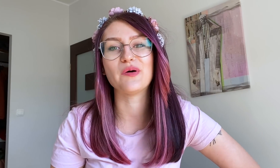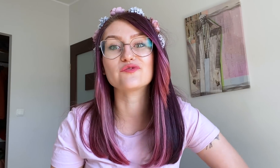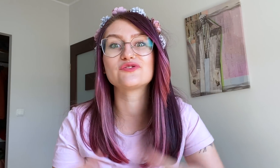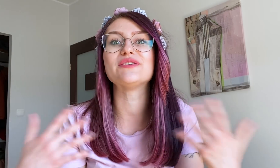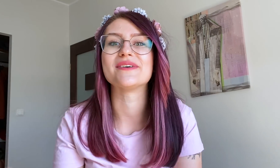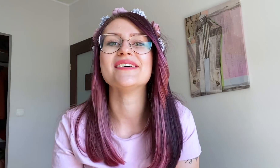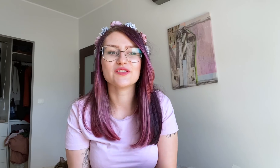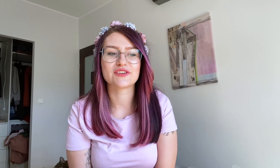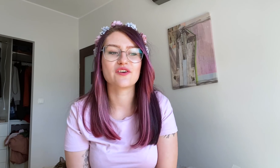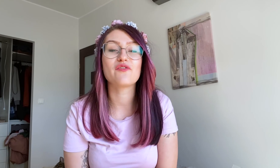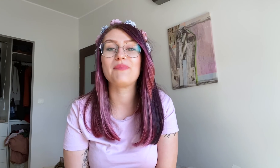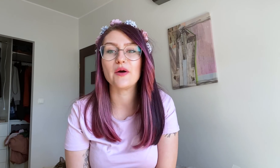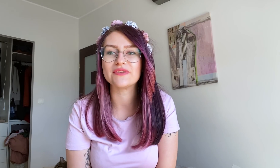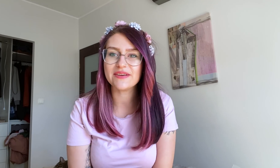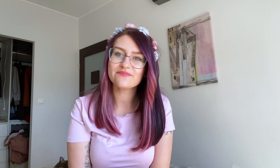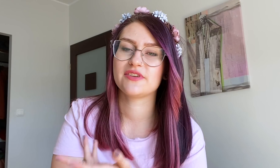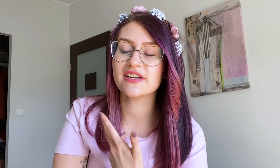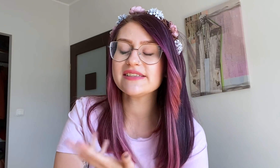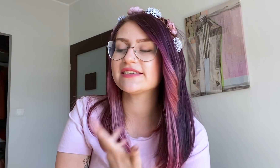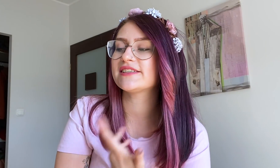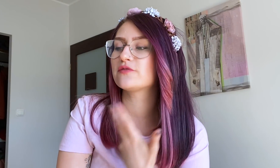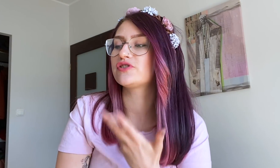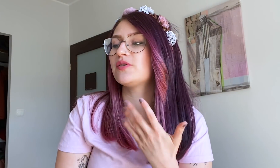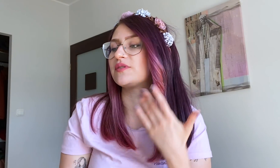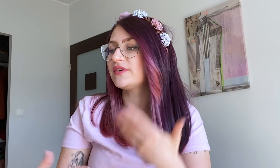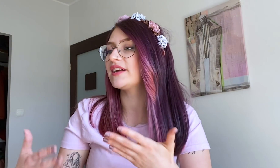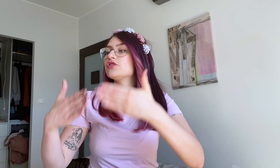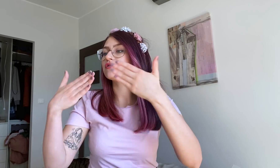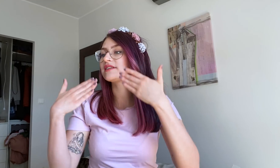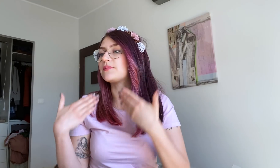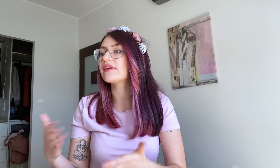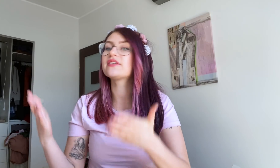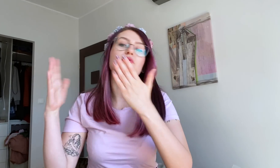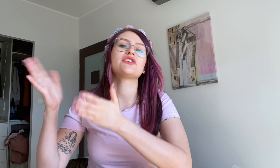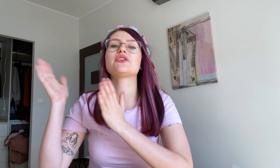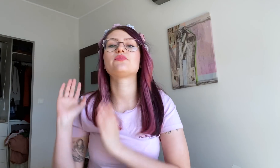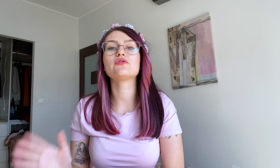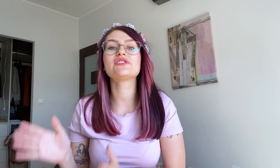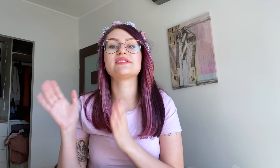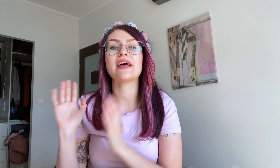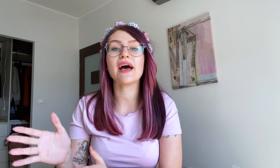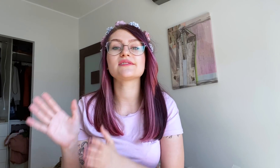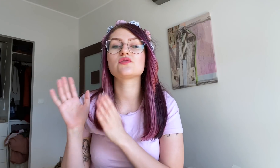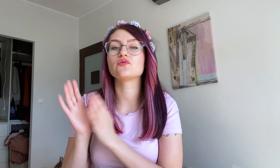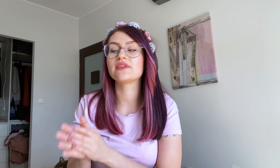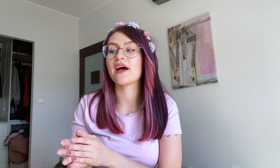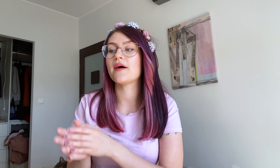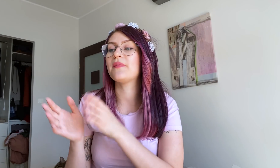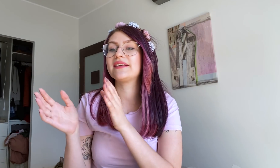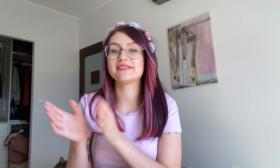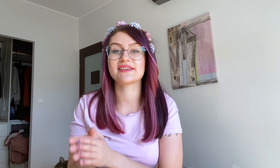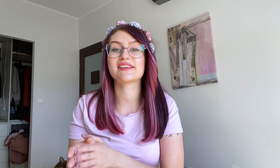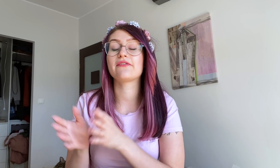to powrócimy do tego w pełni. Jeżeli chcecie się nauczyć dobrze migać to tak naprawdę możecie pójść na studia magisterskie